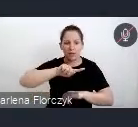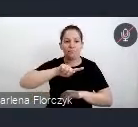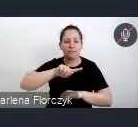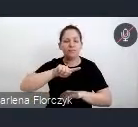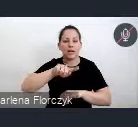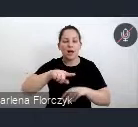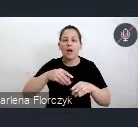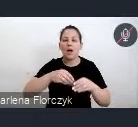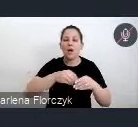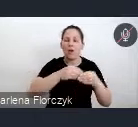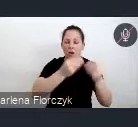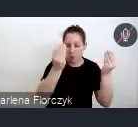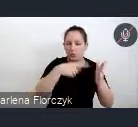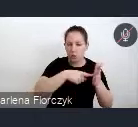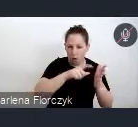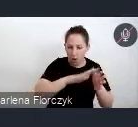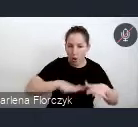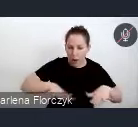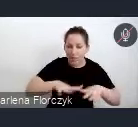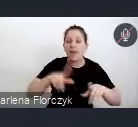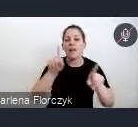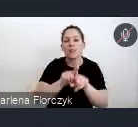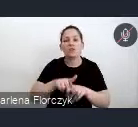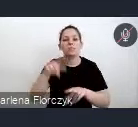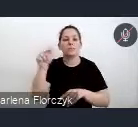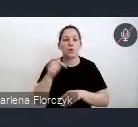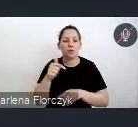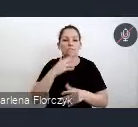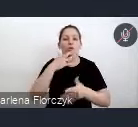ale też wszystkich, którzy z konieczności korzystają z języka migowego,